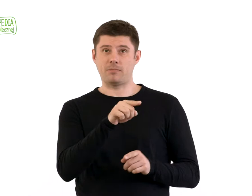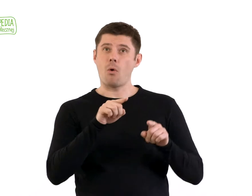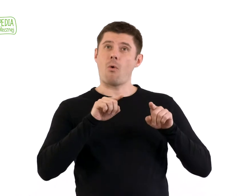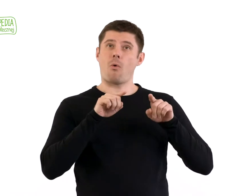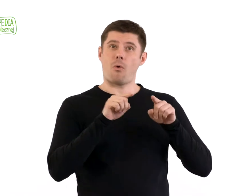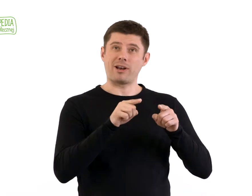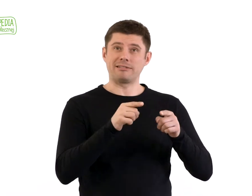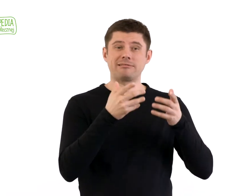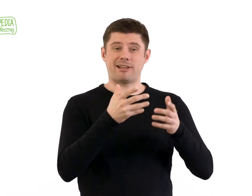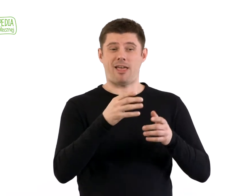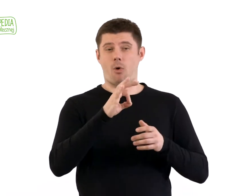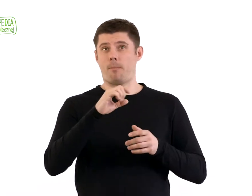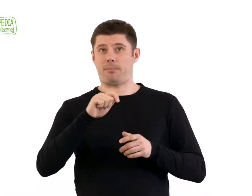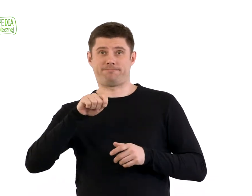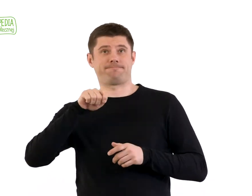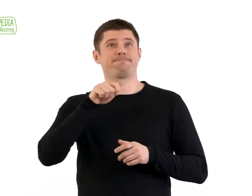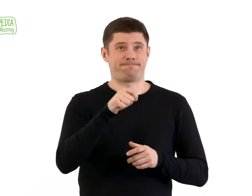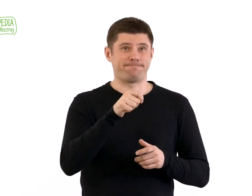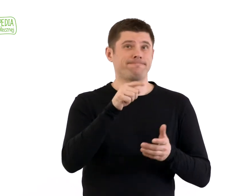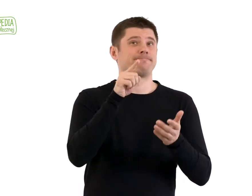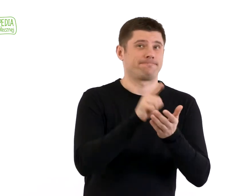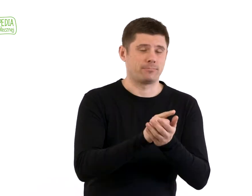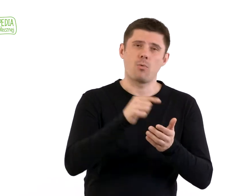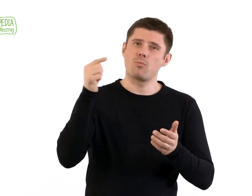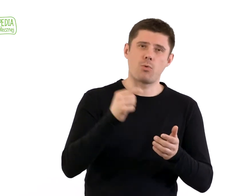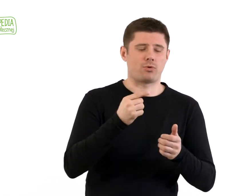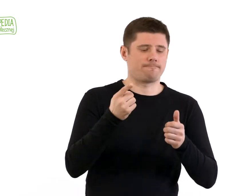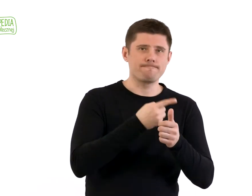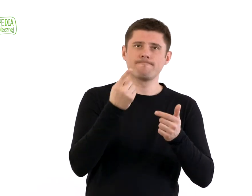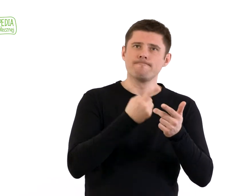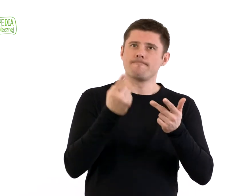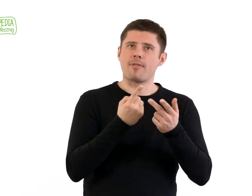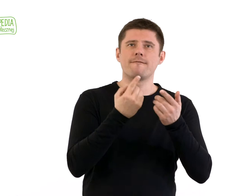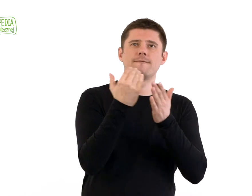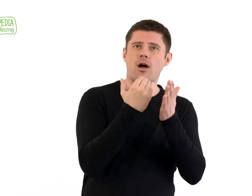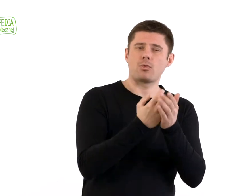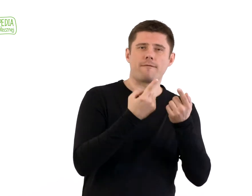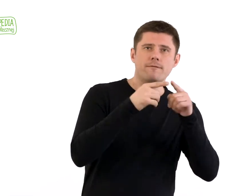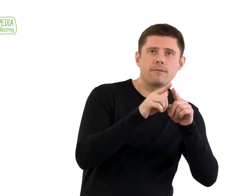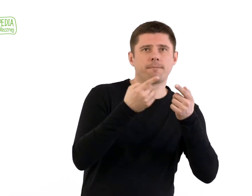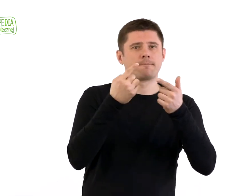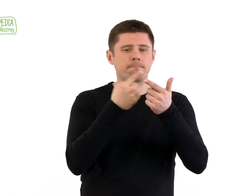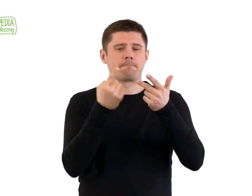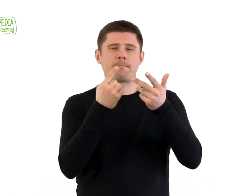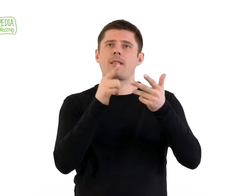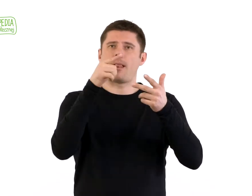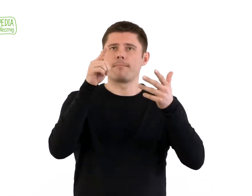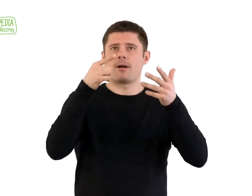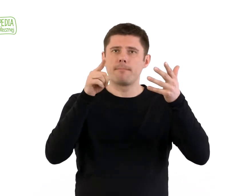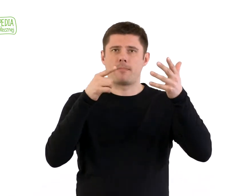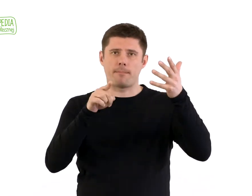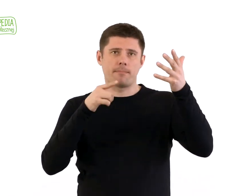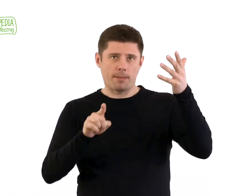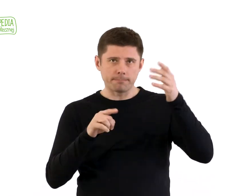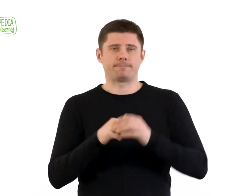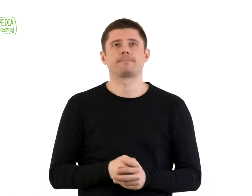Aby organizacja mogła uzyskać status OPP, musi spełnić następujące warunki: